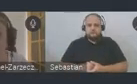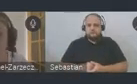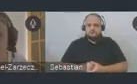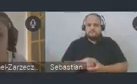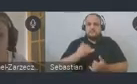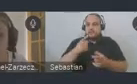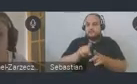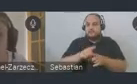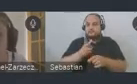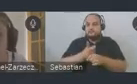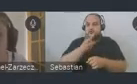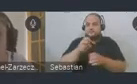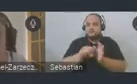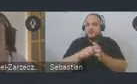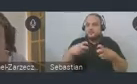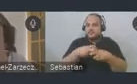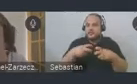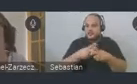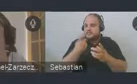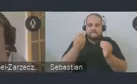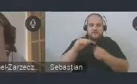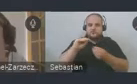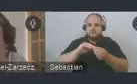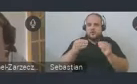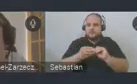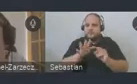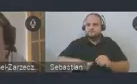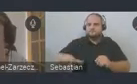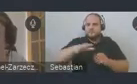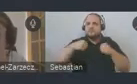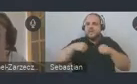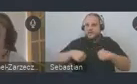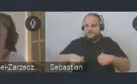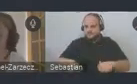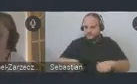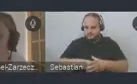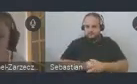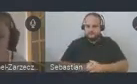związane z dostępem do sieci, największy problem wciąż mamy na obszarach wiejskich,